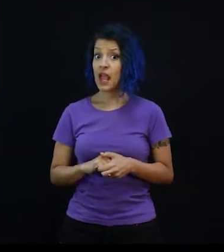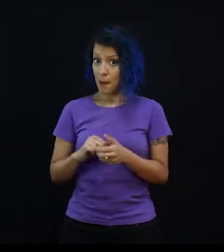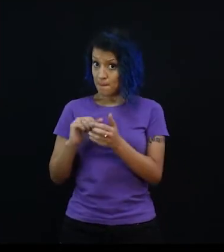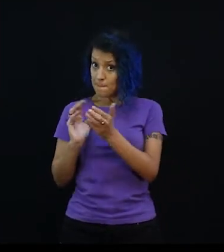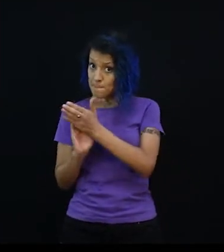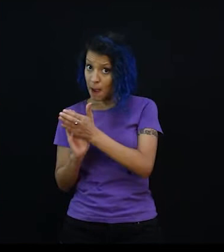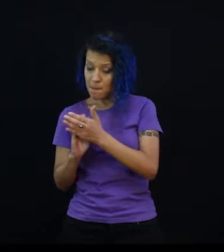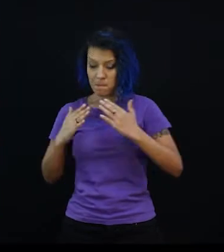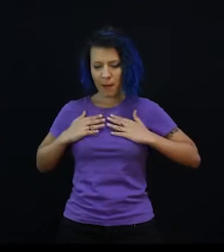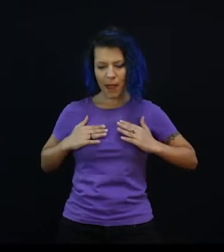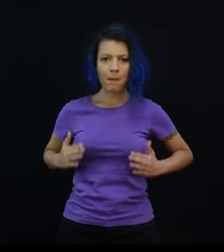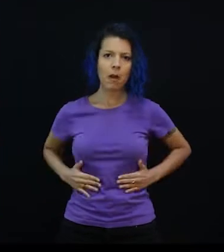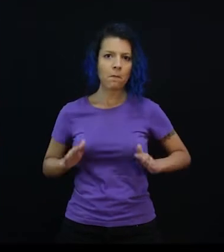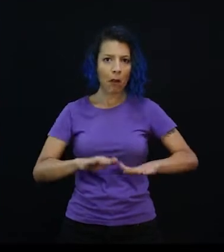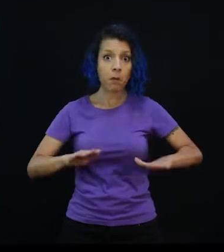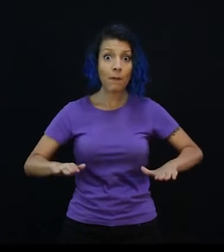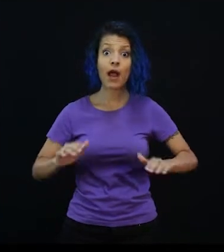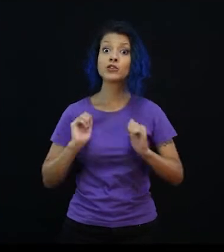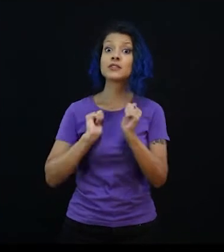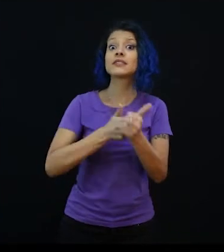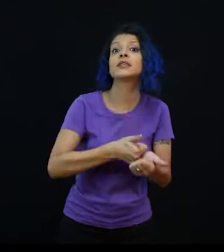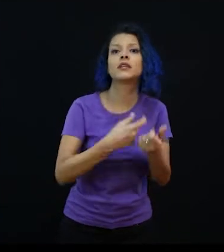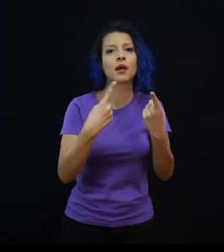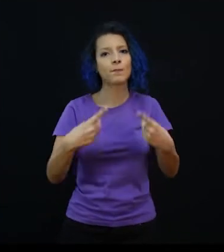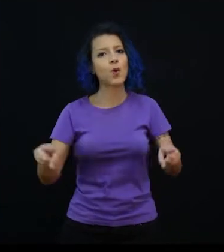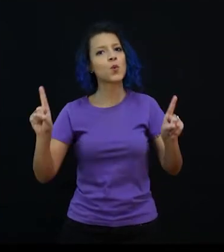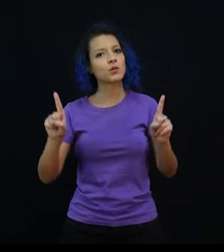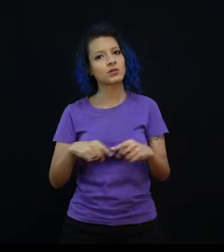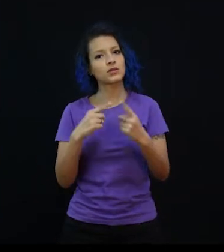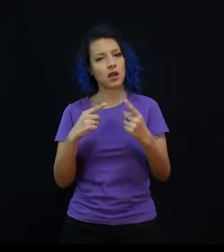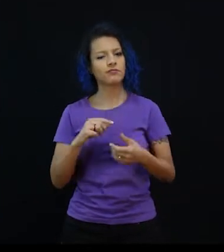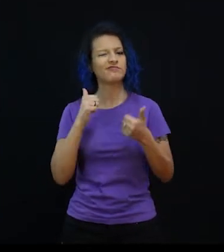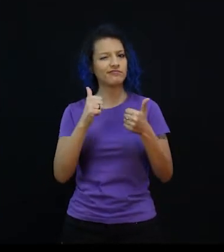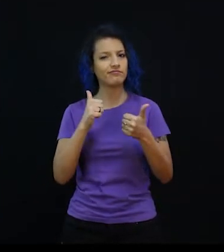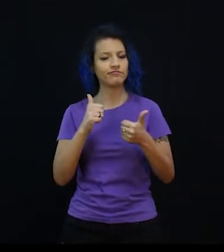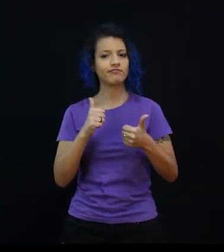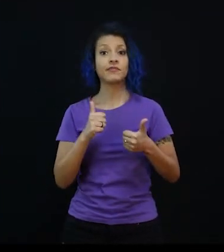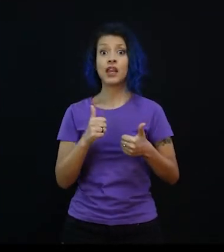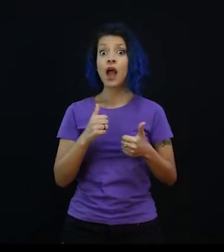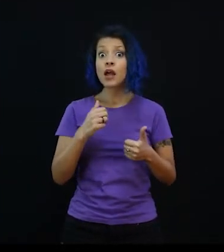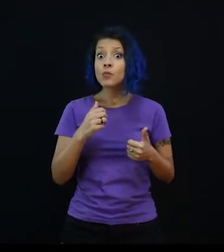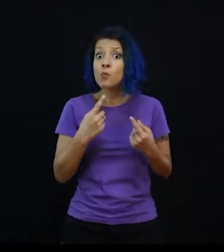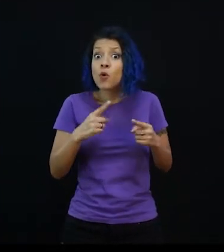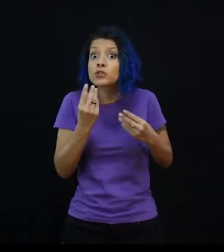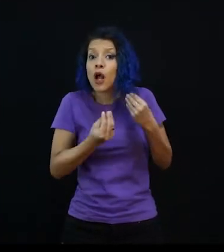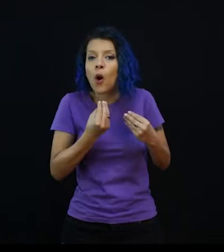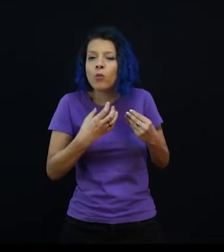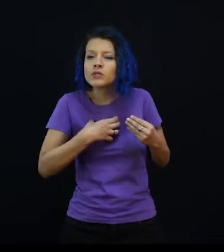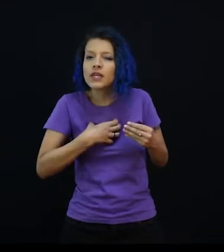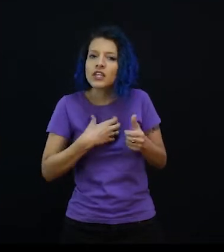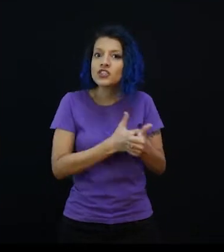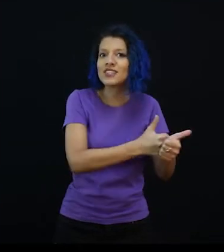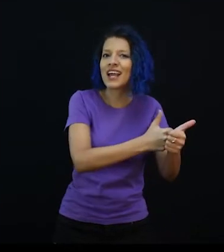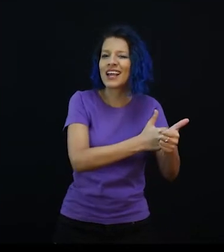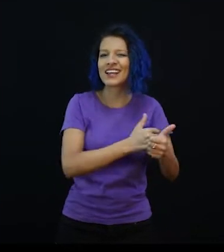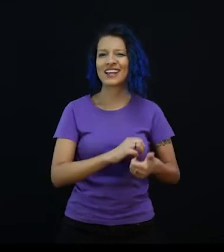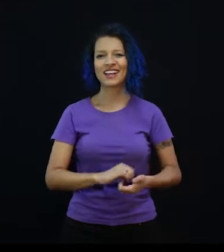junto com a música, sentindo o que a música está pedindo. Beleza? Vamos escolher os nossos instrumentos? Bora.